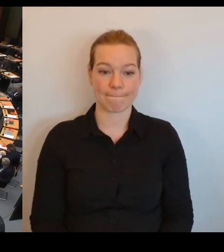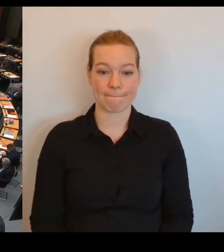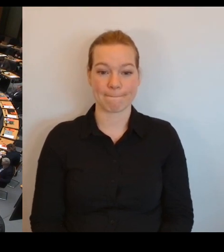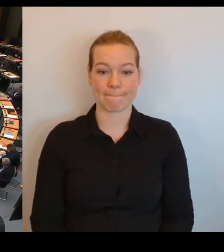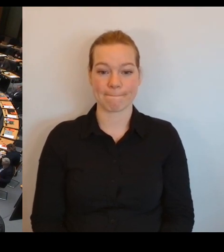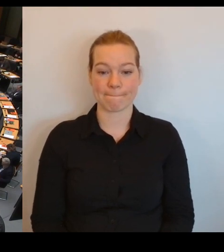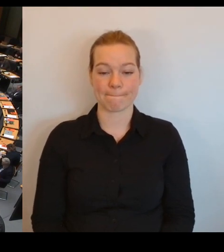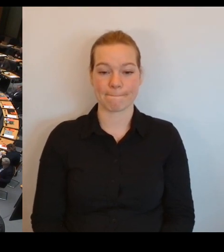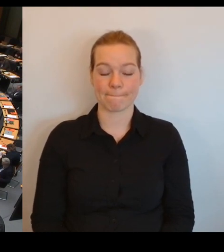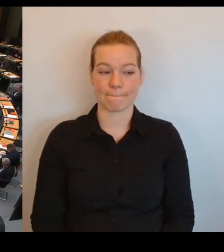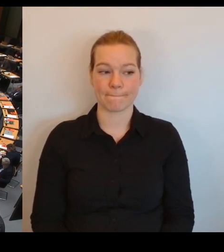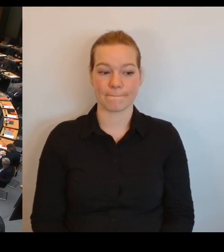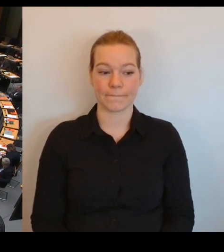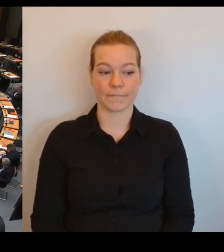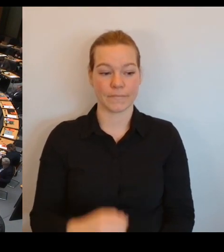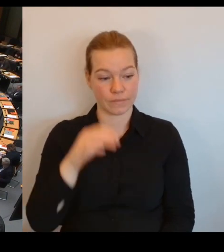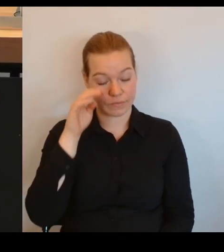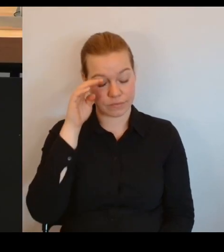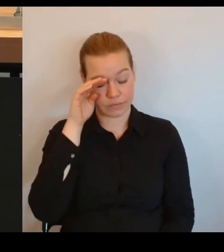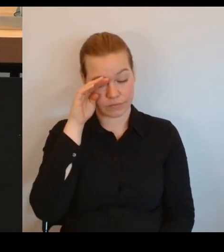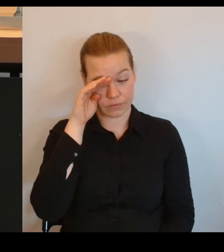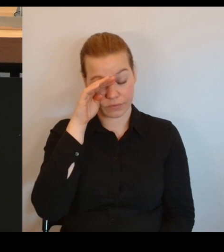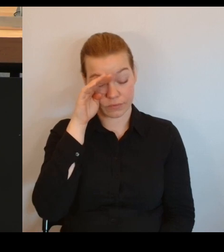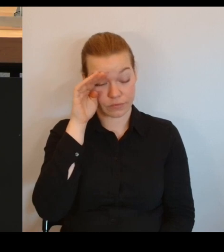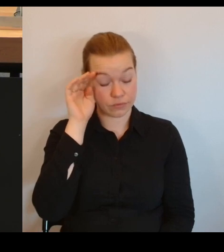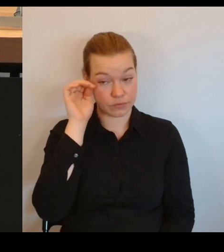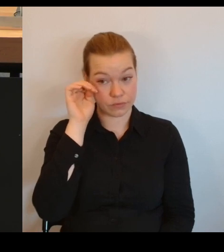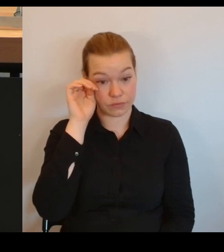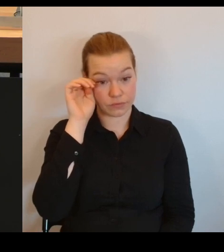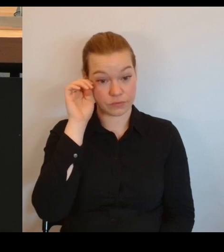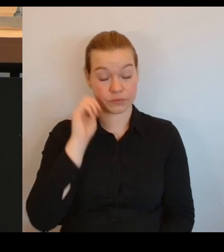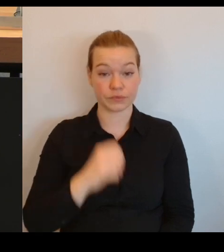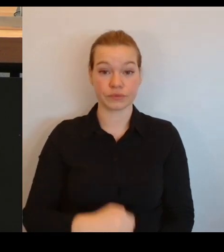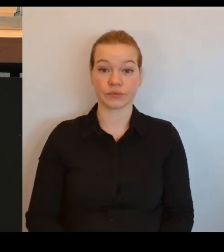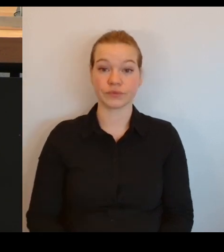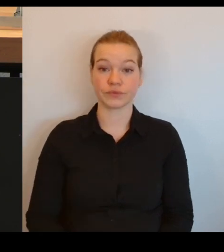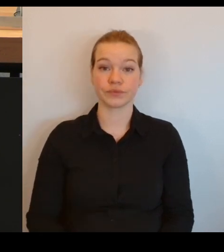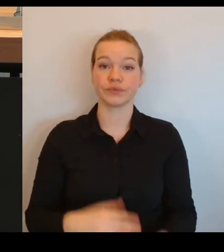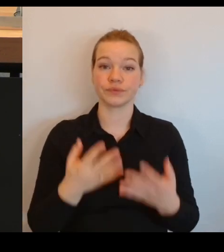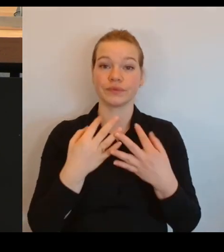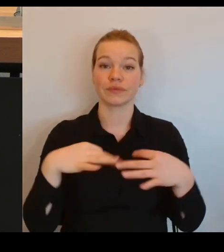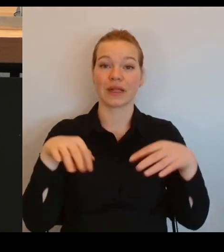Sehr geehrte Frau Präsidentin! Sehr geehrte Damen und Herren! Sehr geehrte Frau Klingen!